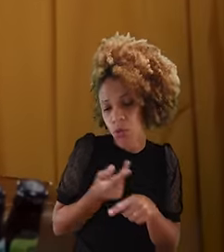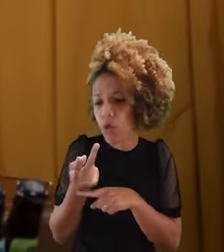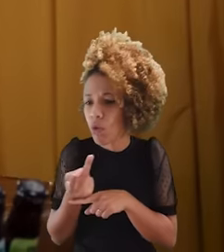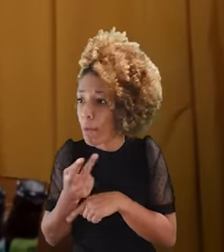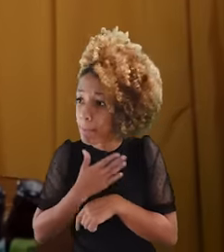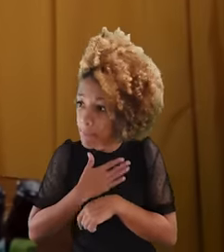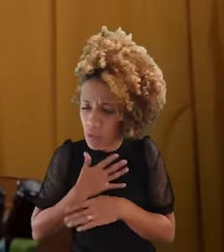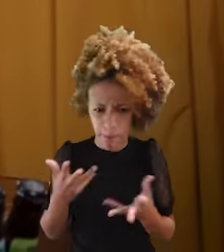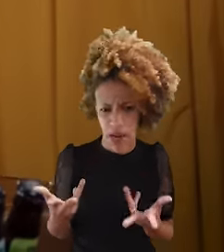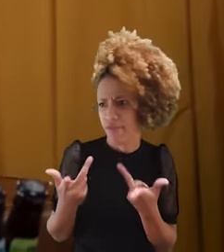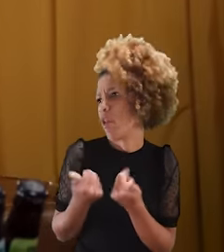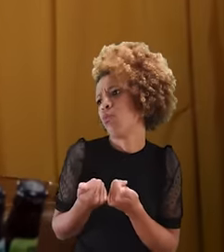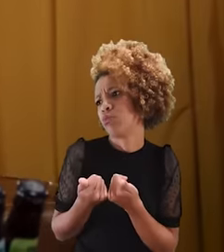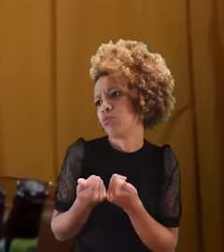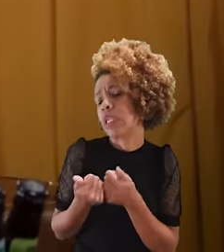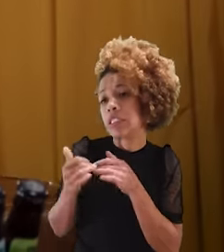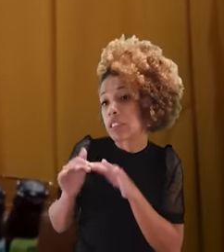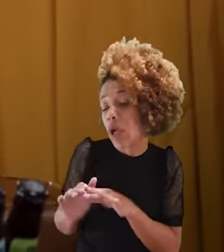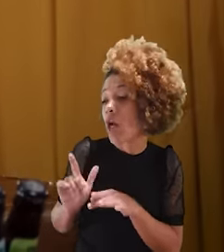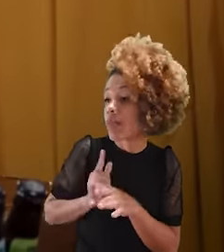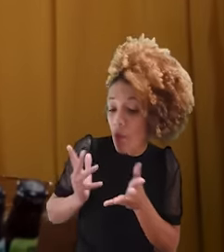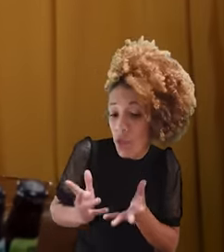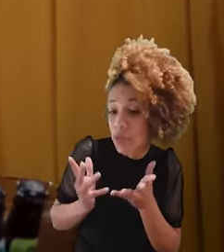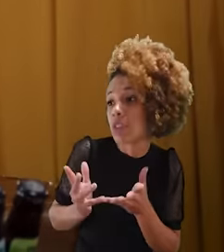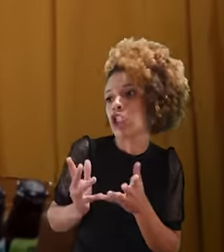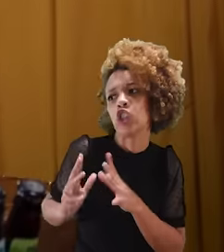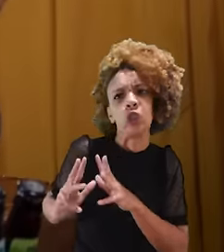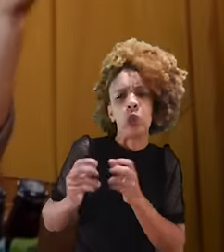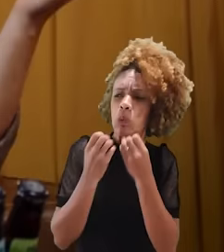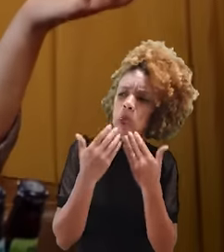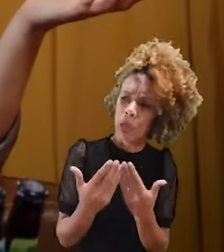vai maravilhoso assim então e e engajamento ela ve em todos vai bem quando eu digo que eu tenho